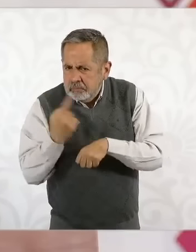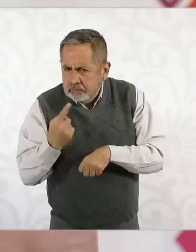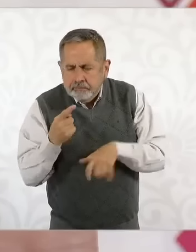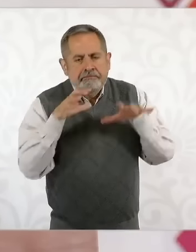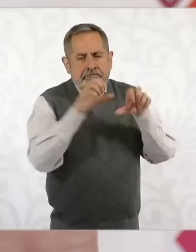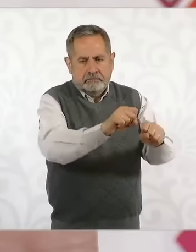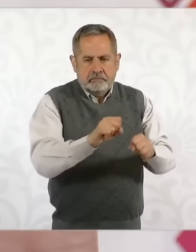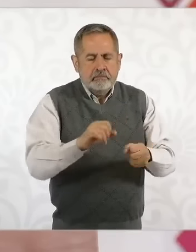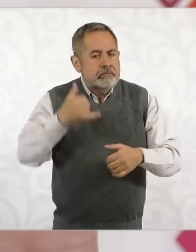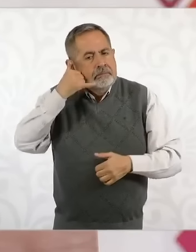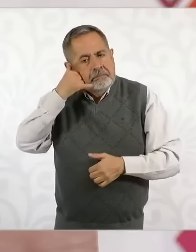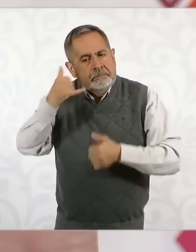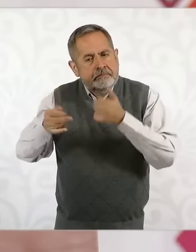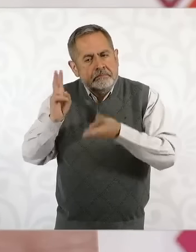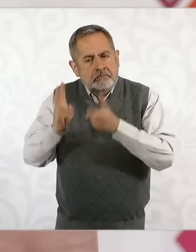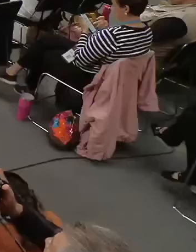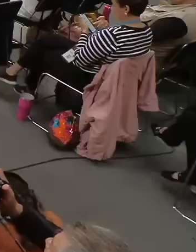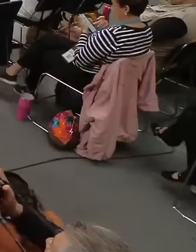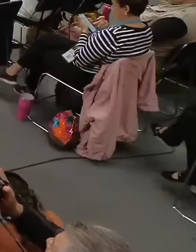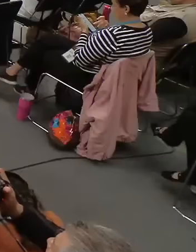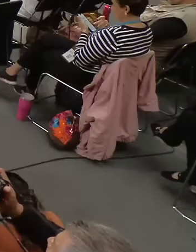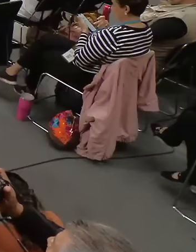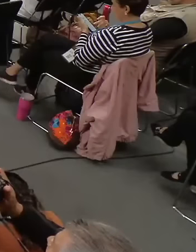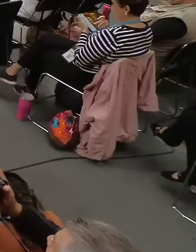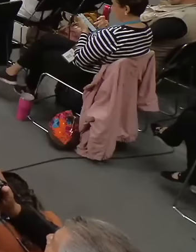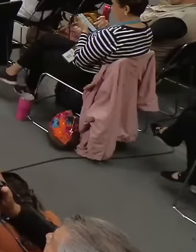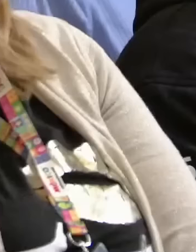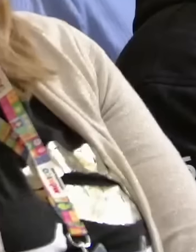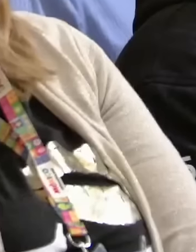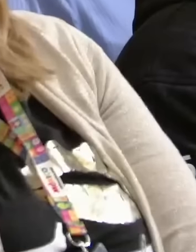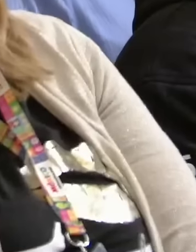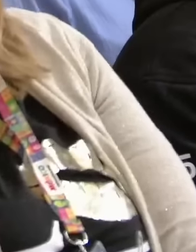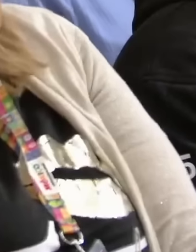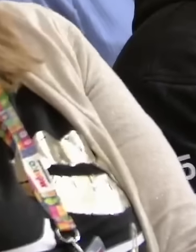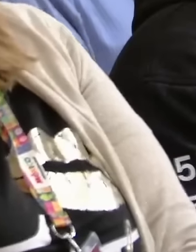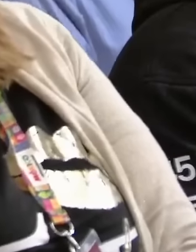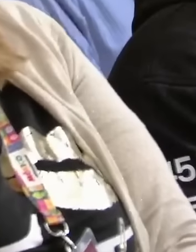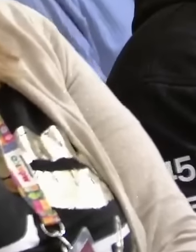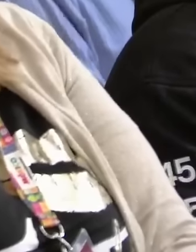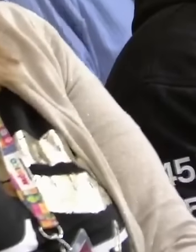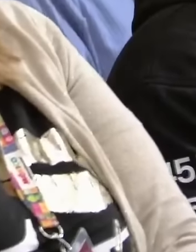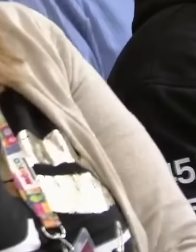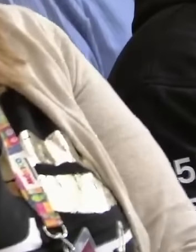la llamada principalmente. ¿Le dio algún le pidió algo más aparte de lo que se escuchó? Solo saber,